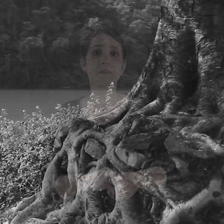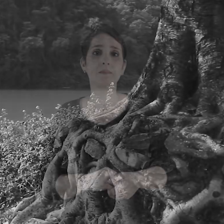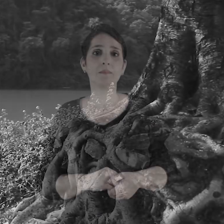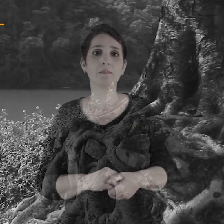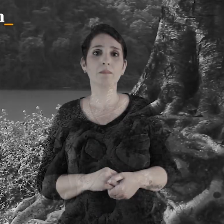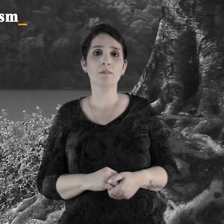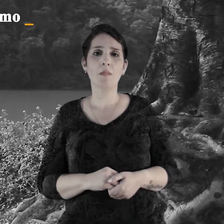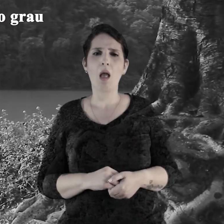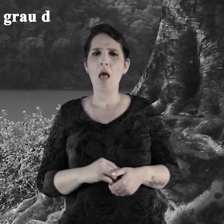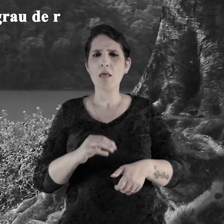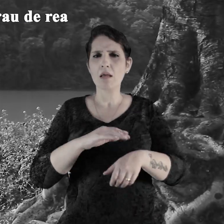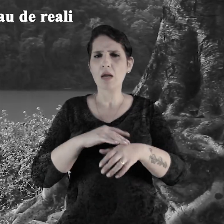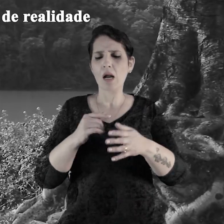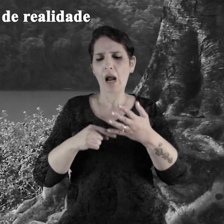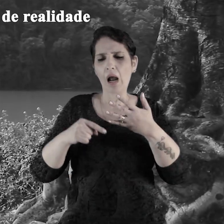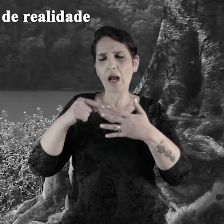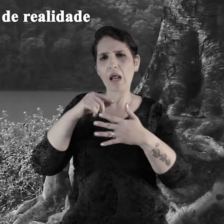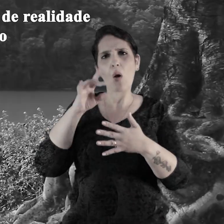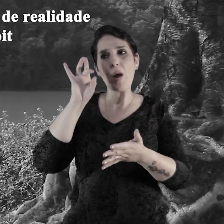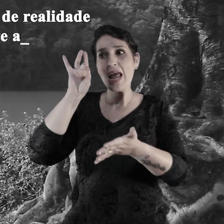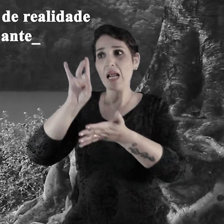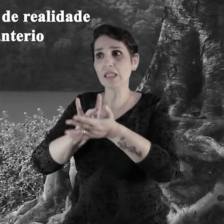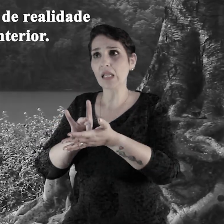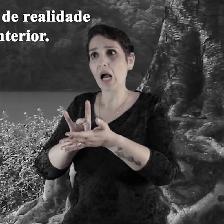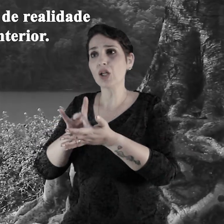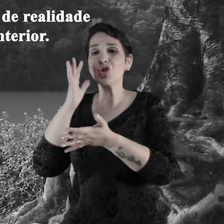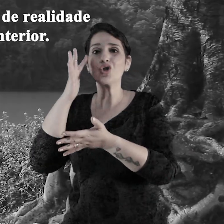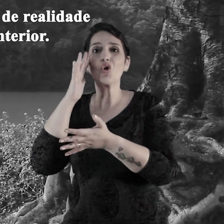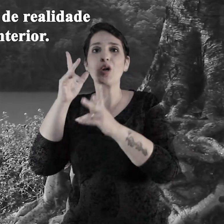Tem quase o mesmo grau de realidade do sonho da noite anterior.